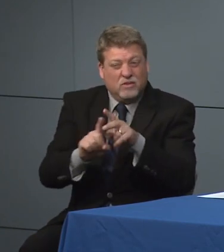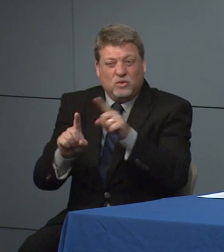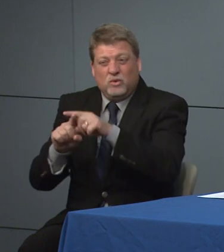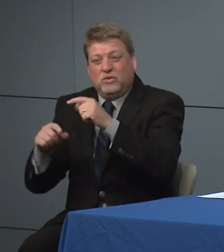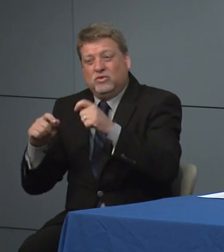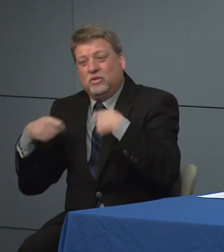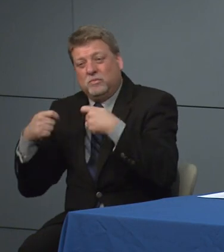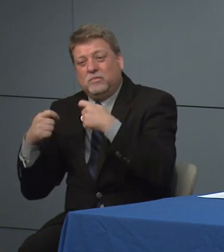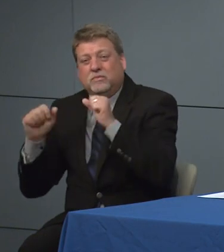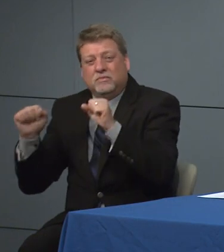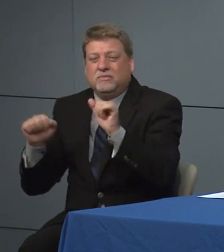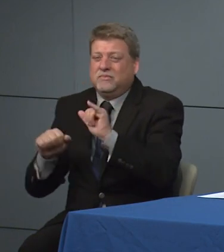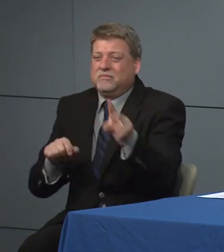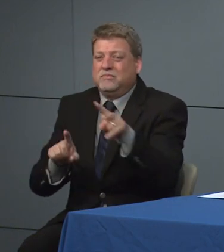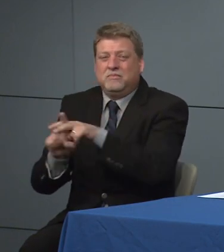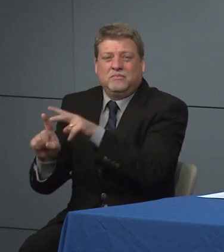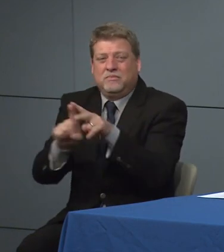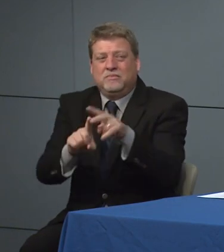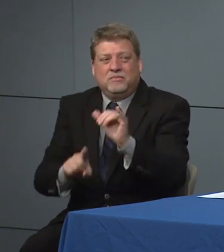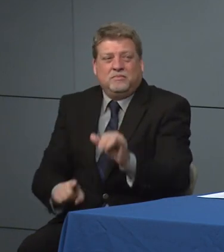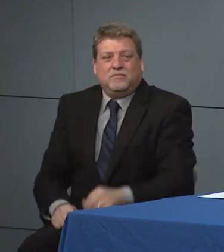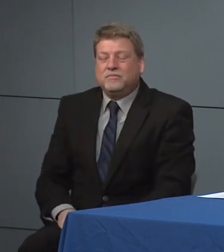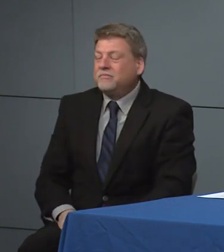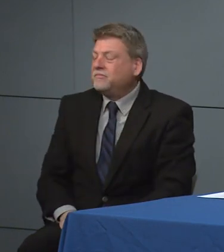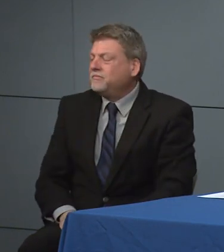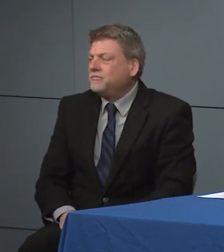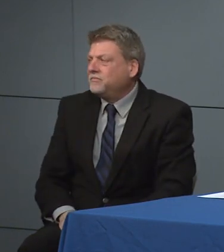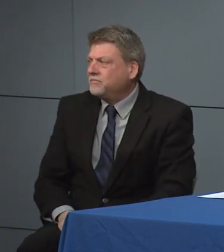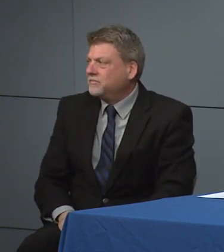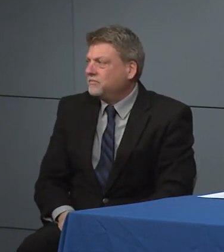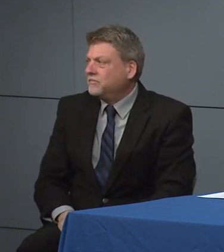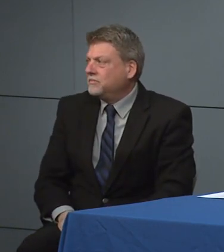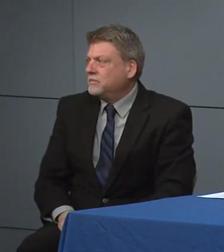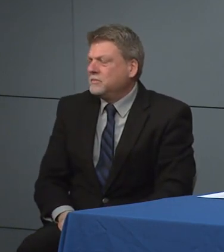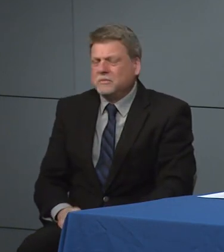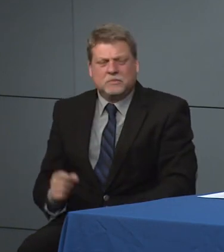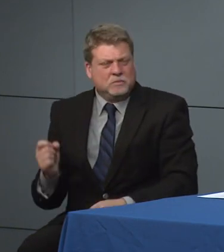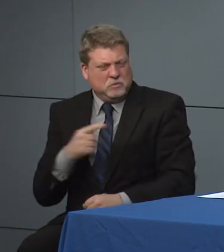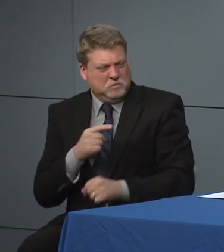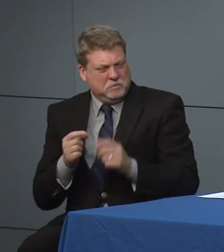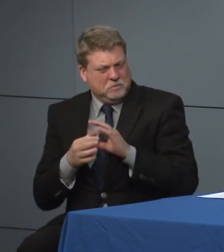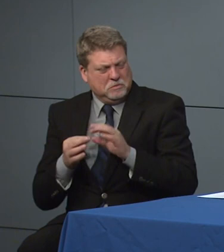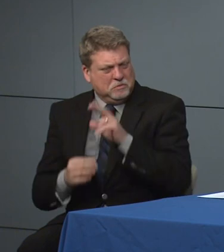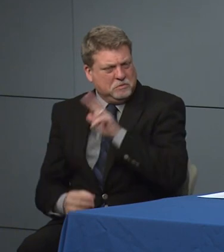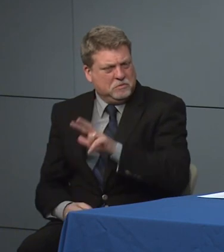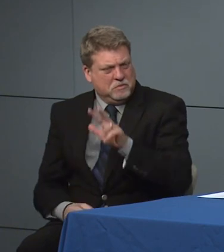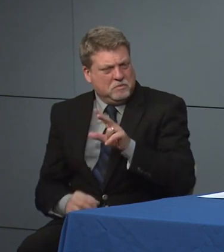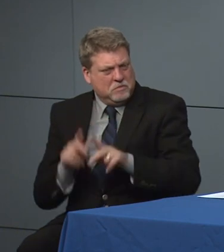el público también se aplica Tahoces últimos es decir, Gracias por lo menos, una actualización en cuanto a los treinta y tres